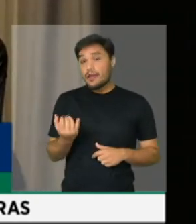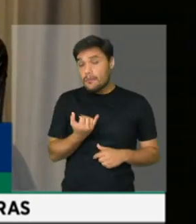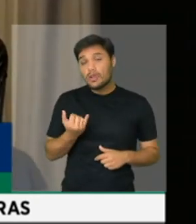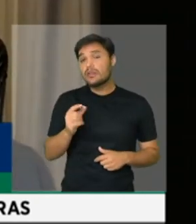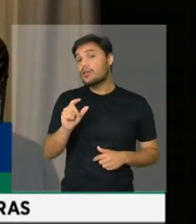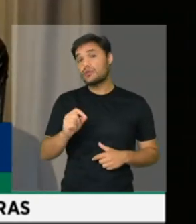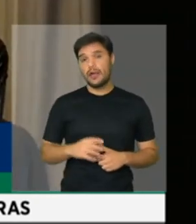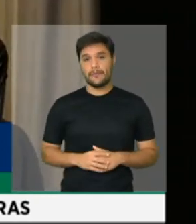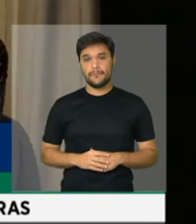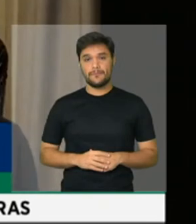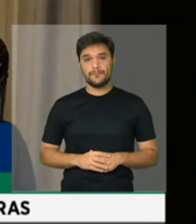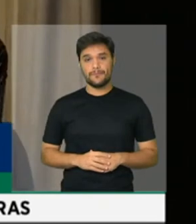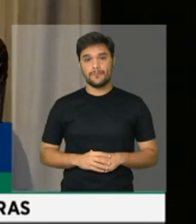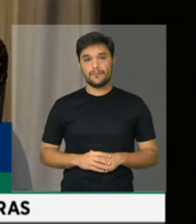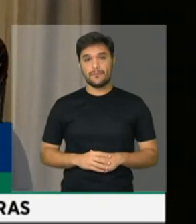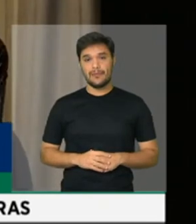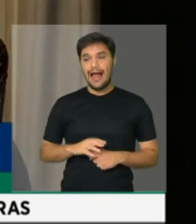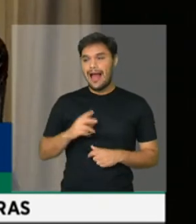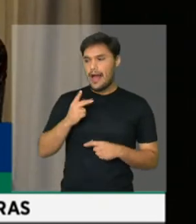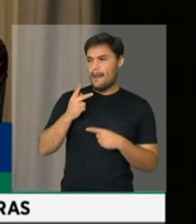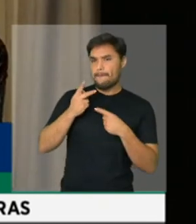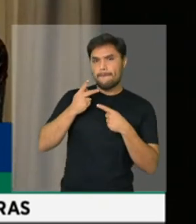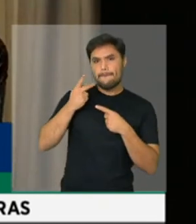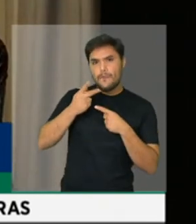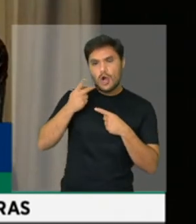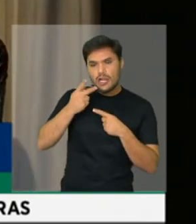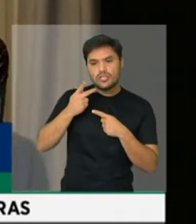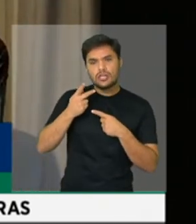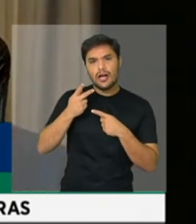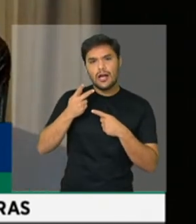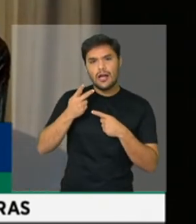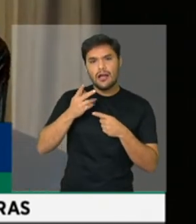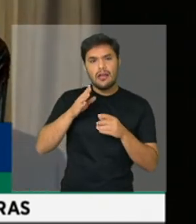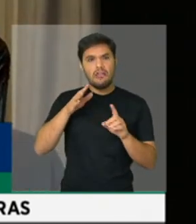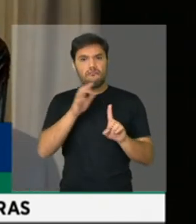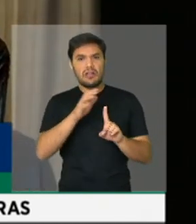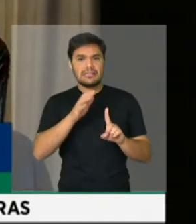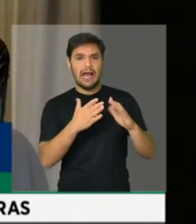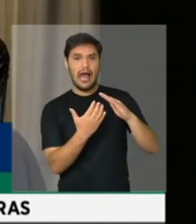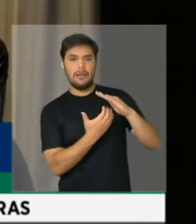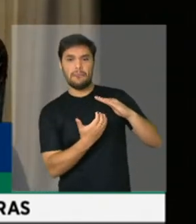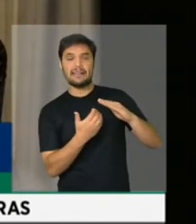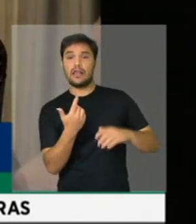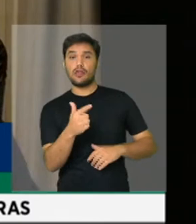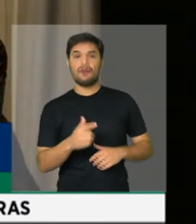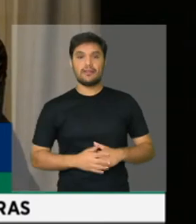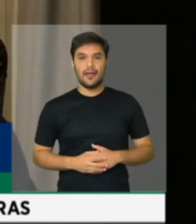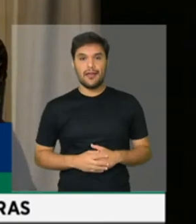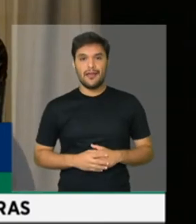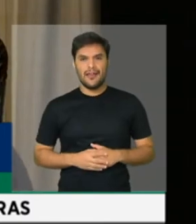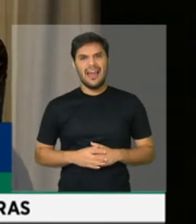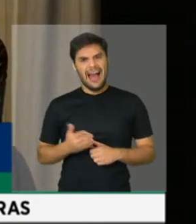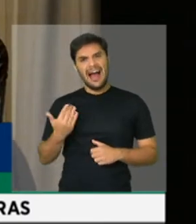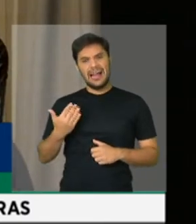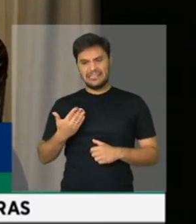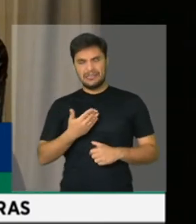AS AÇÕES. COMPRANDO... POR UM VALOR MENOR DE BANCADA E DEPOIS COLOCANDO É DISPOSIÇÃO... PARA A CAPITALIZAÇÃO. IMPORTANTE